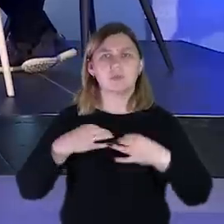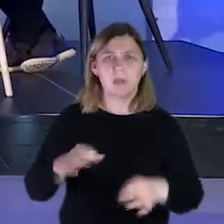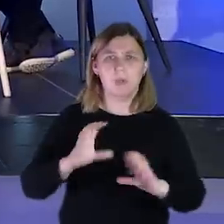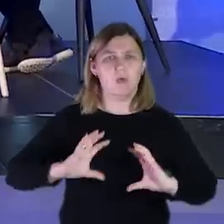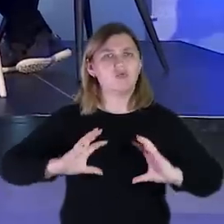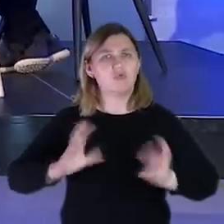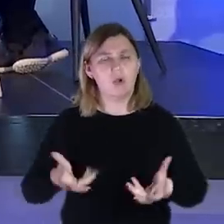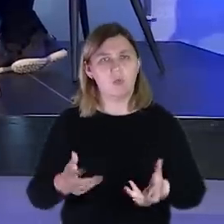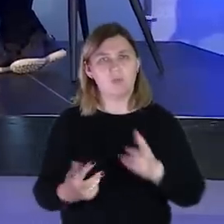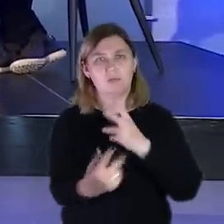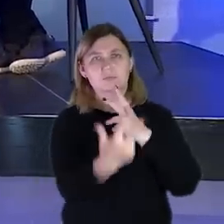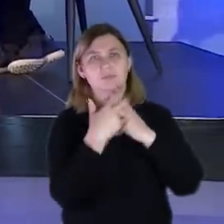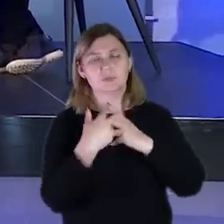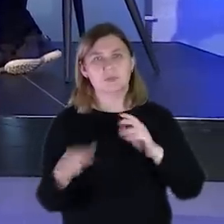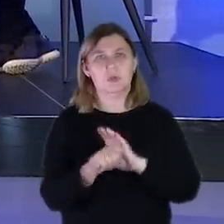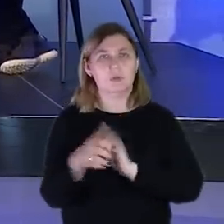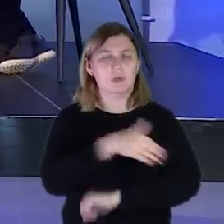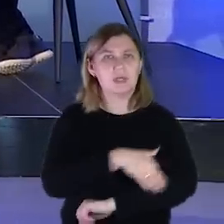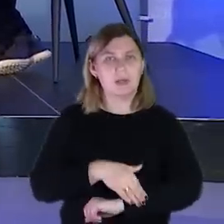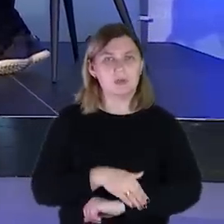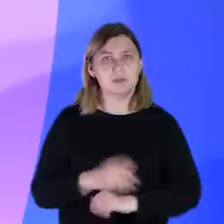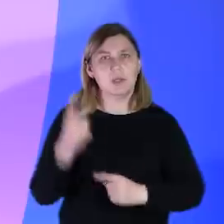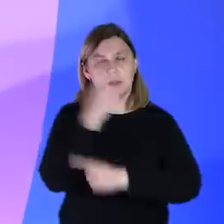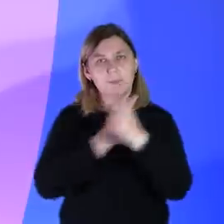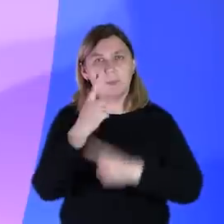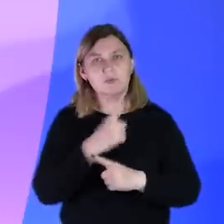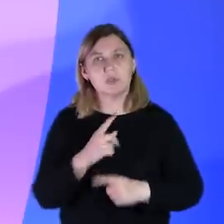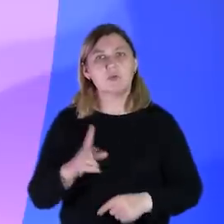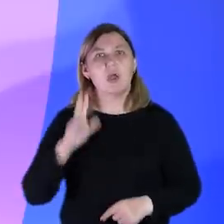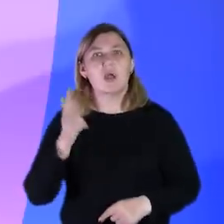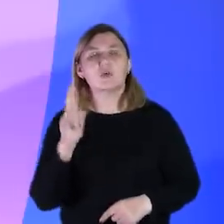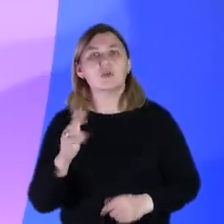czołgów nadciągających do granic. I myślę, że po prostu ktoś na wyższym